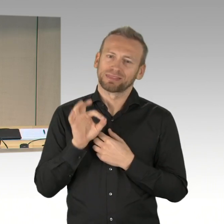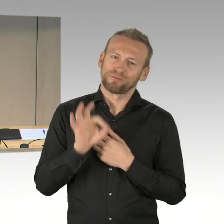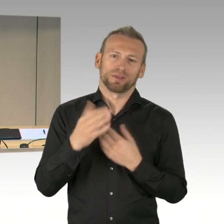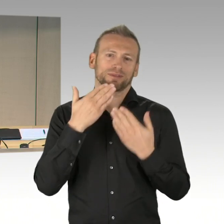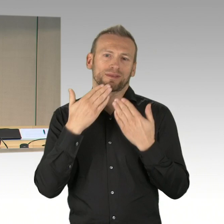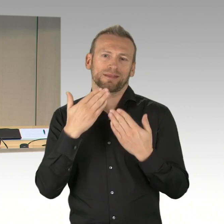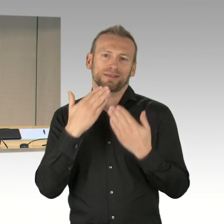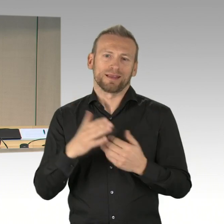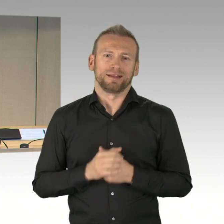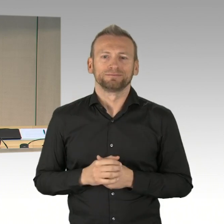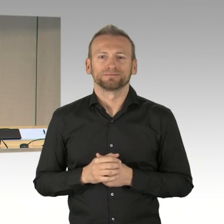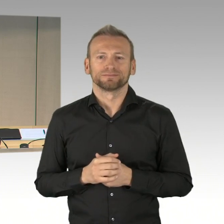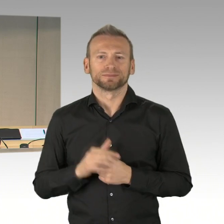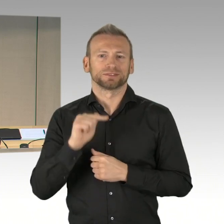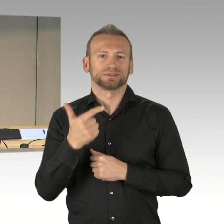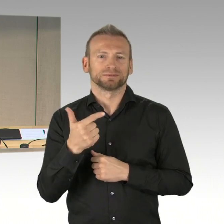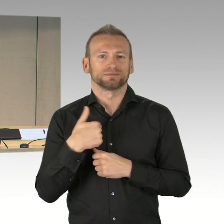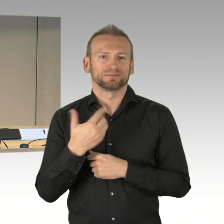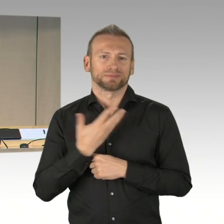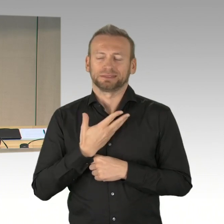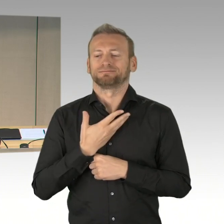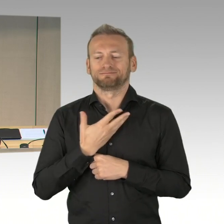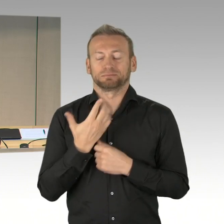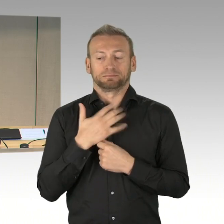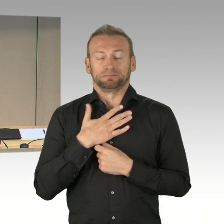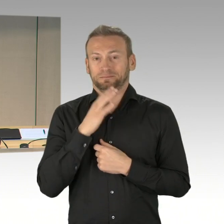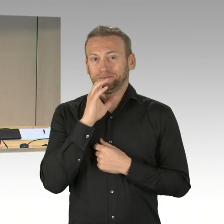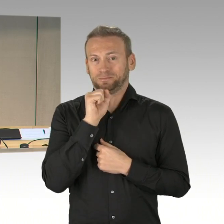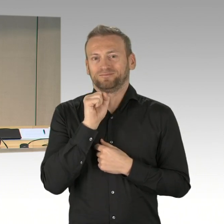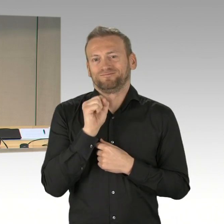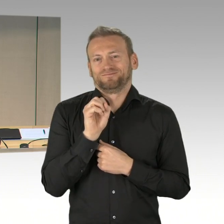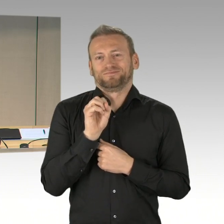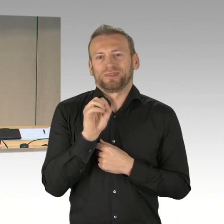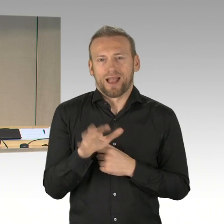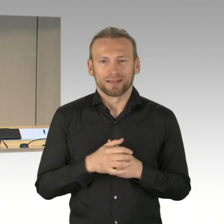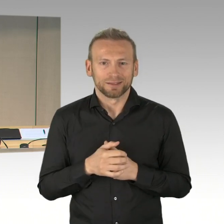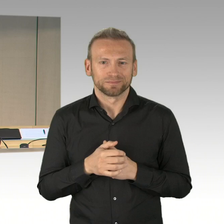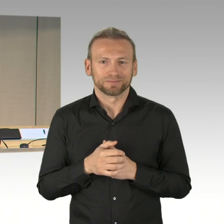Und jetzt kann man sagen, Harald Wolf kann auch humorvoll sein und kann auch fröhlich sein.